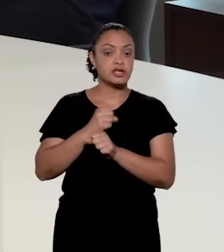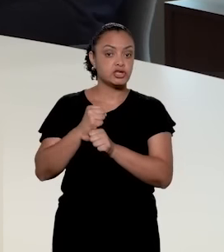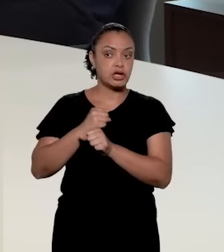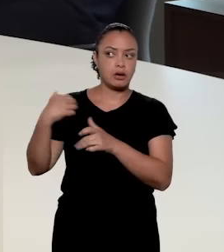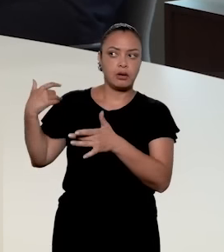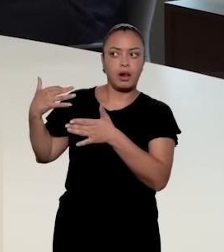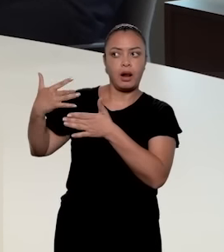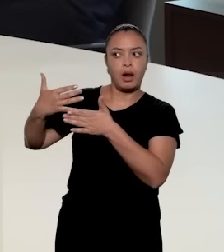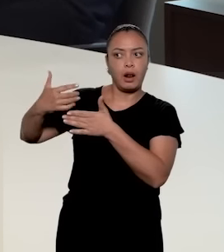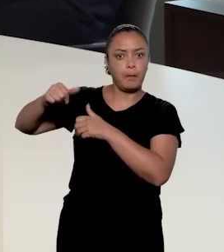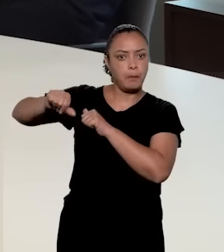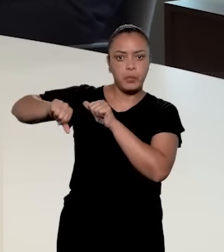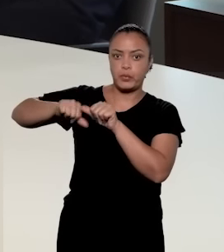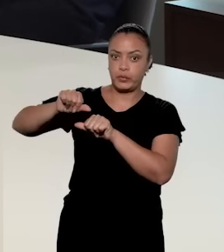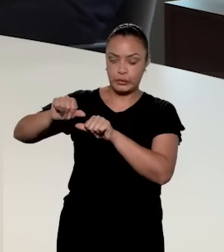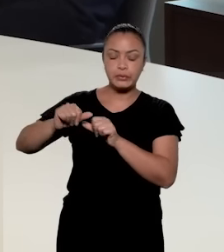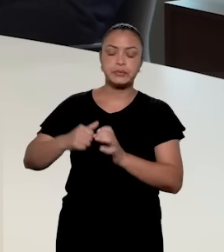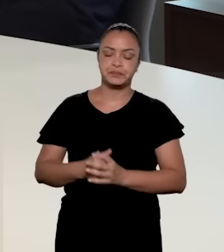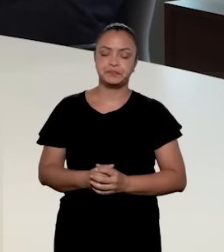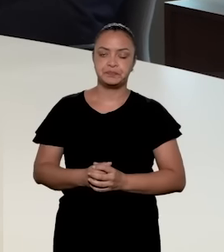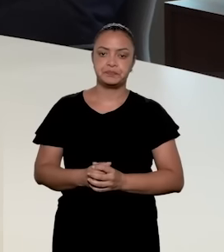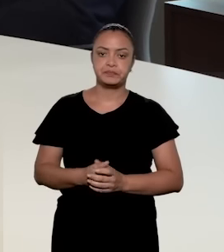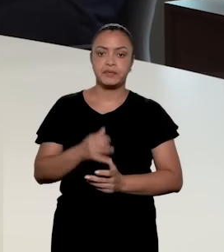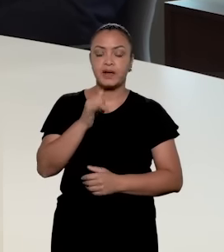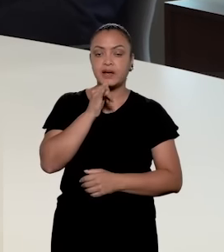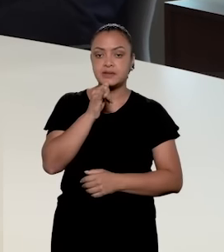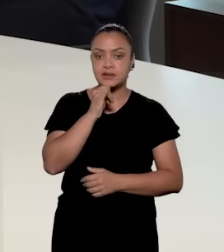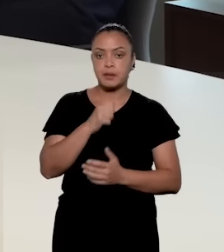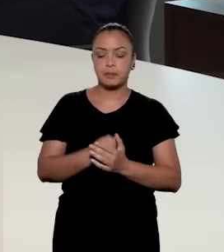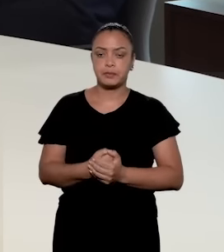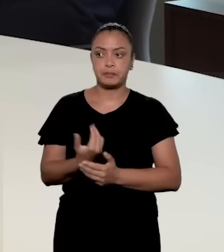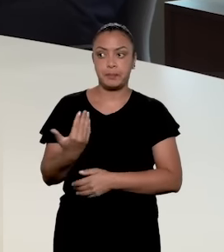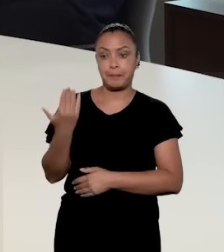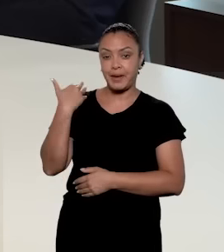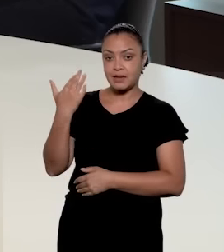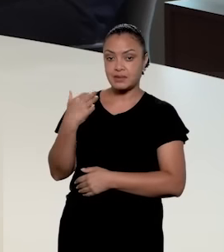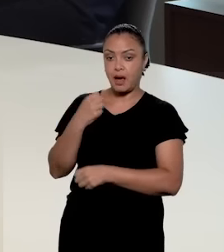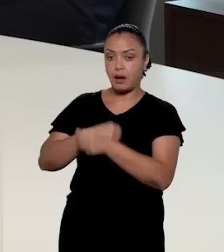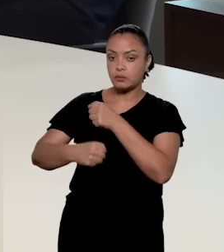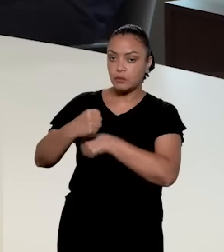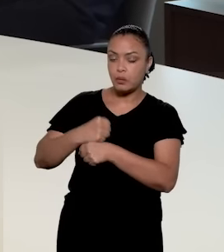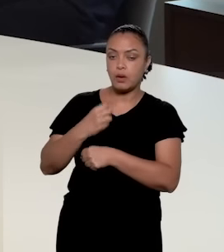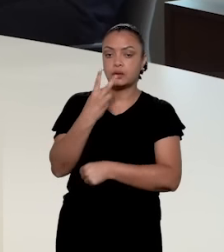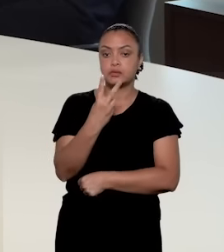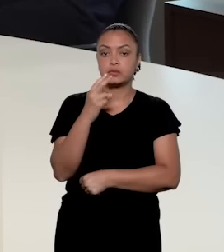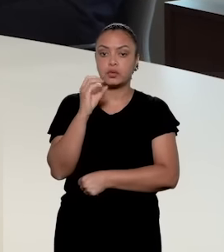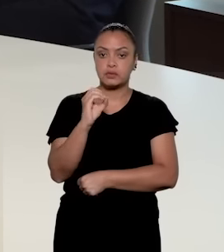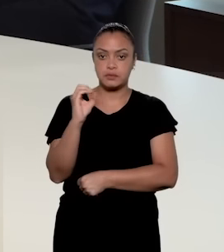últimos 20 anos em relação a esse tema. Em 2020, por exemplo, perdão, no ano 2000,